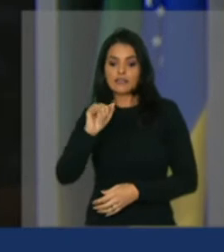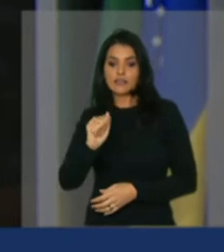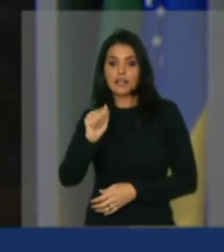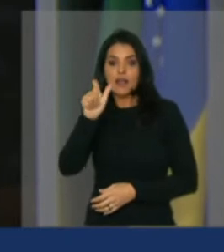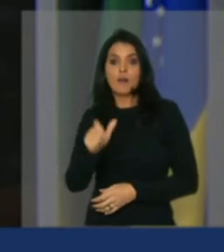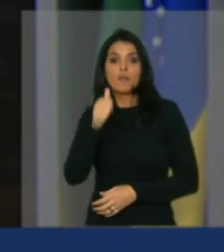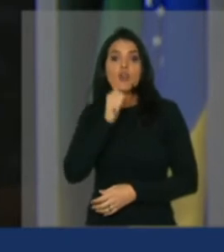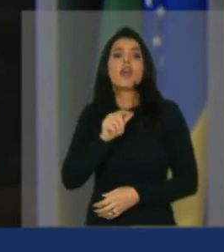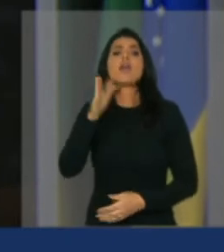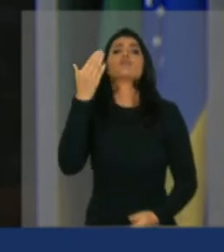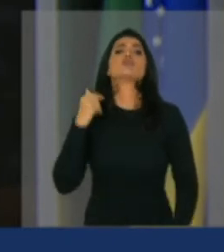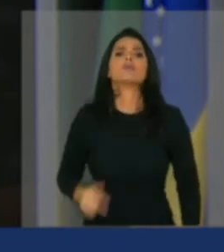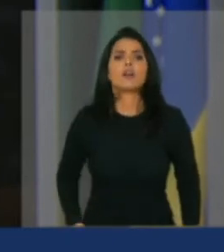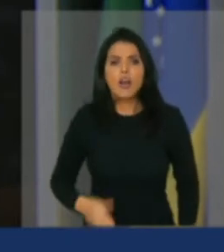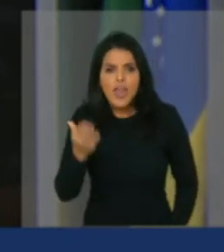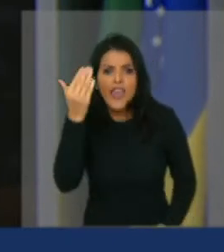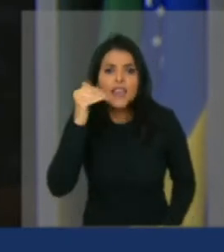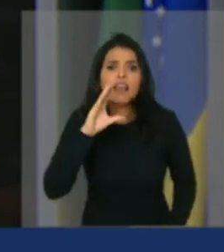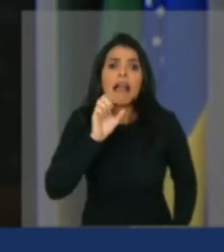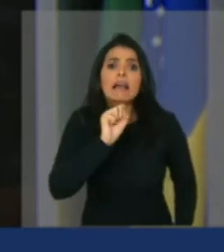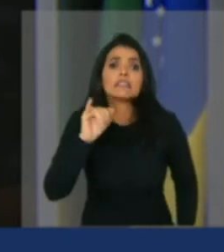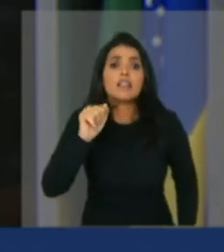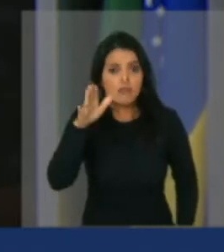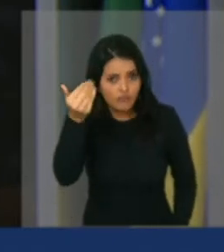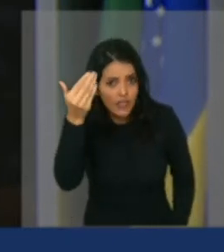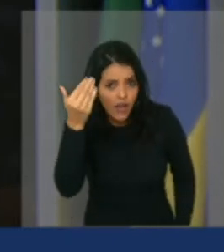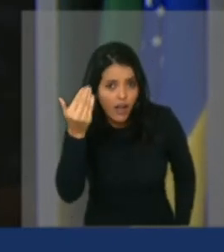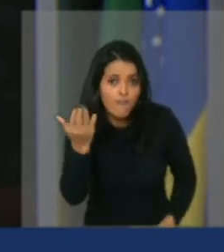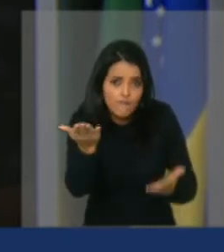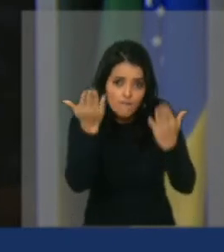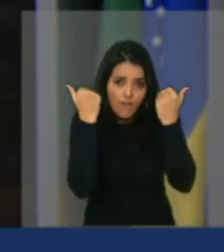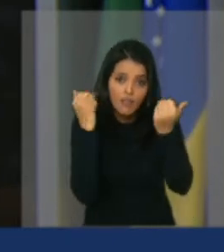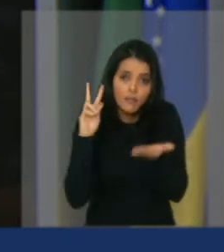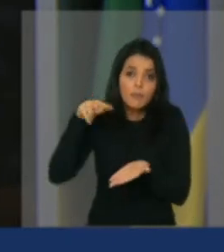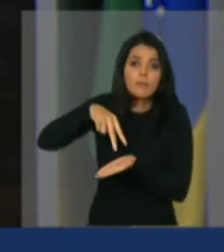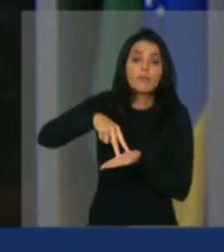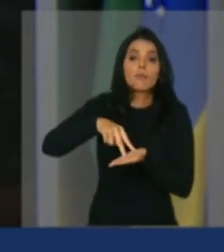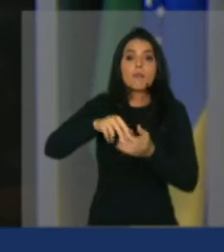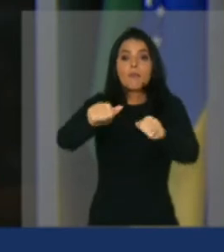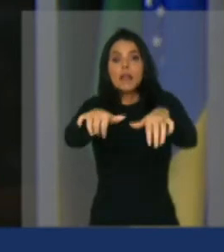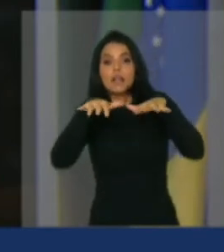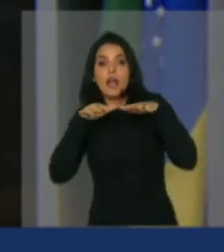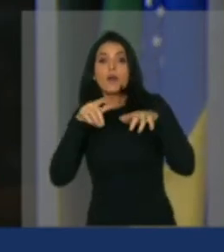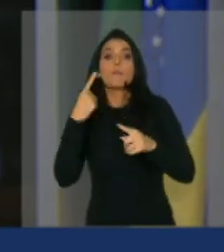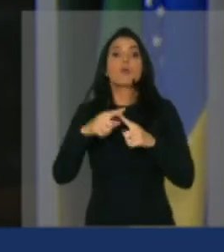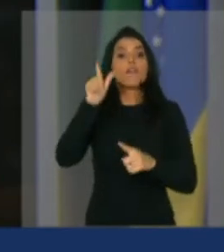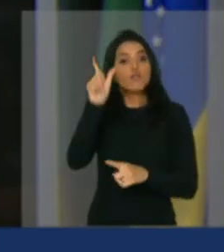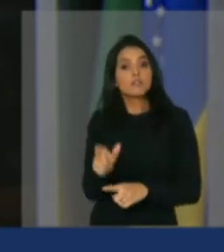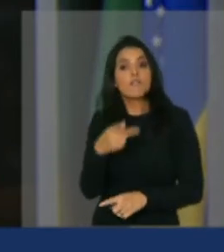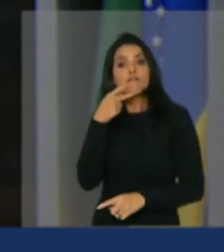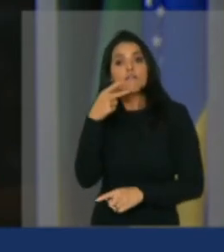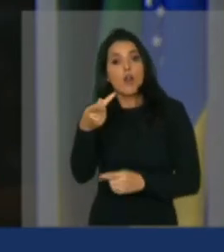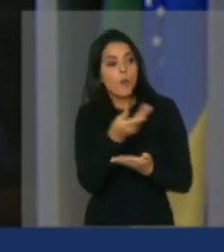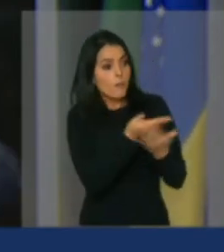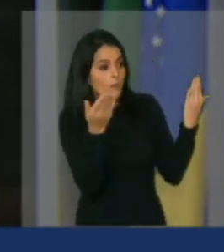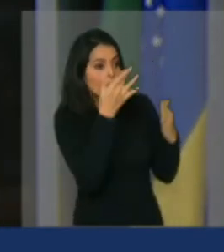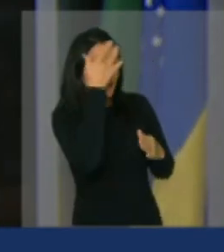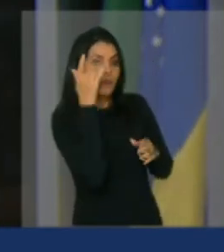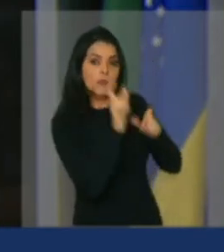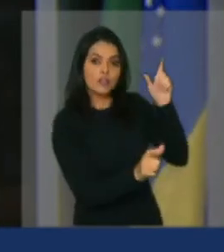TAL DA... CÁ SSIA, VEM AQUI NO PLENÁRIO! PORQUE A SENHORA DISSE QUE PARA OS TRS ADOS, A